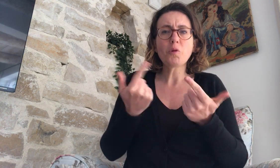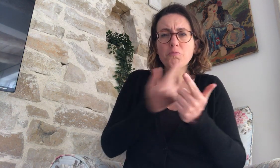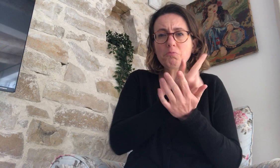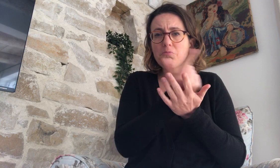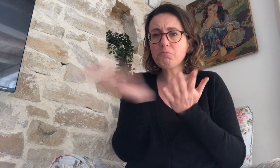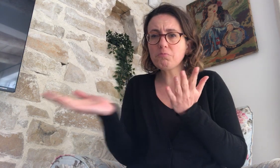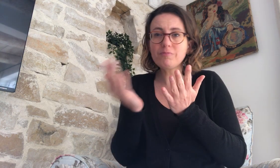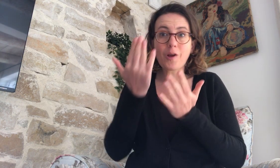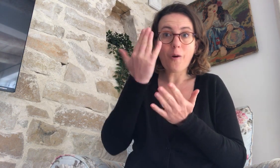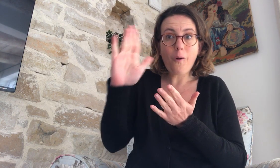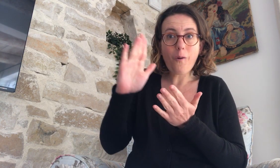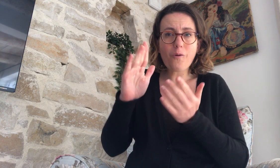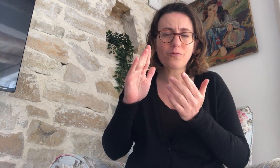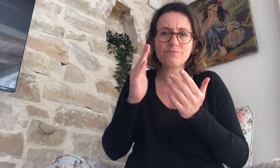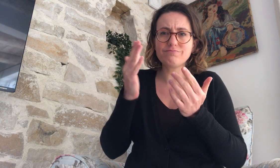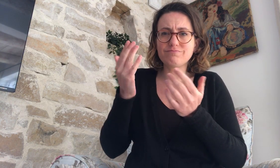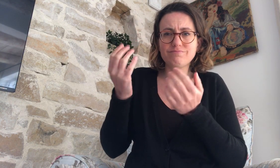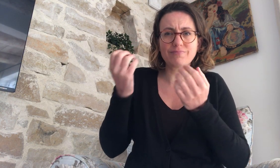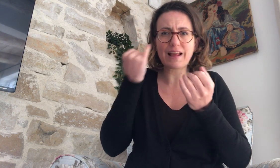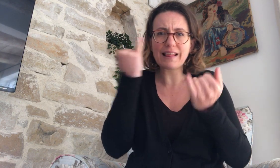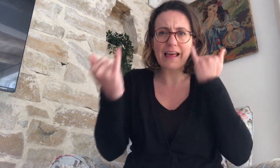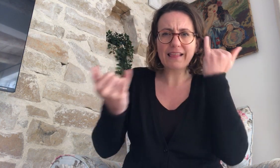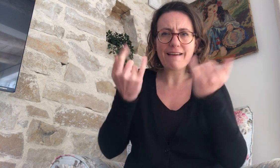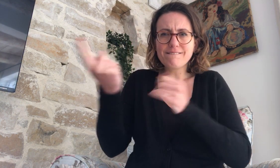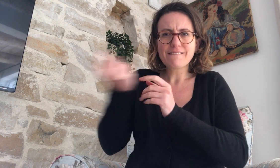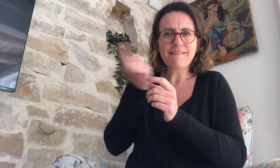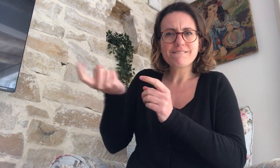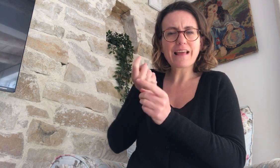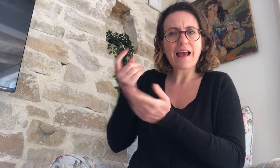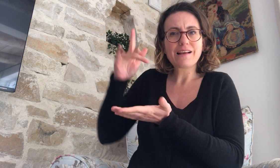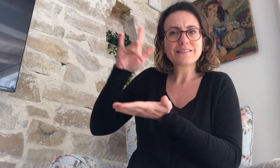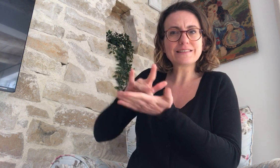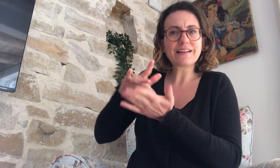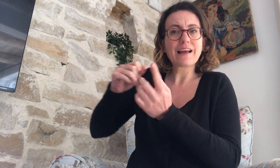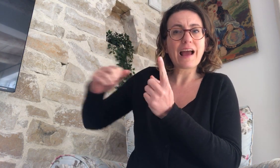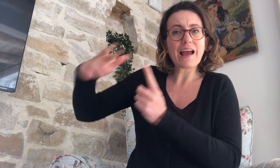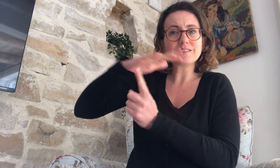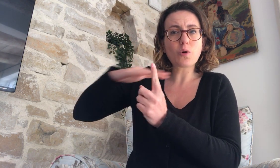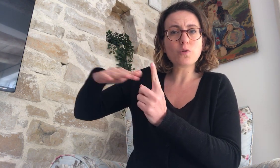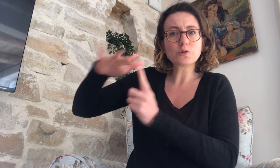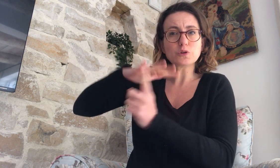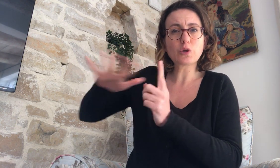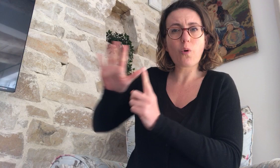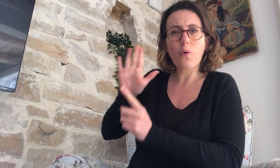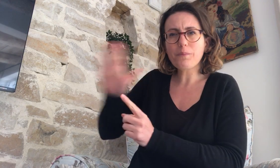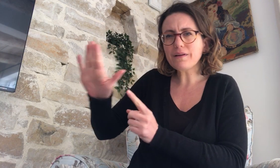Quelques contenus sont des idées extérieures, venant des réseaux sociaux.